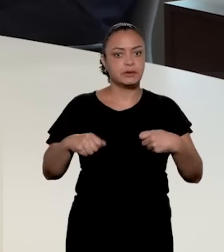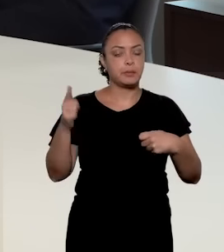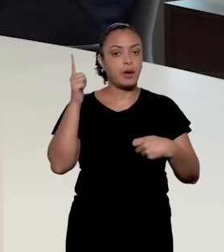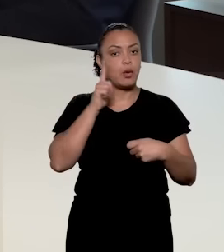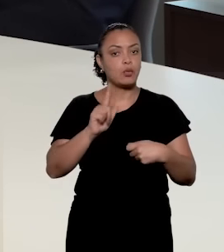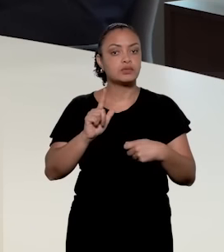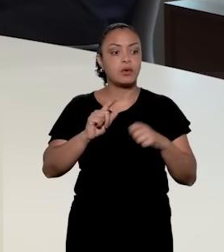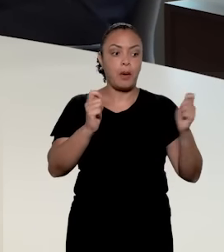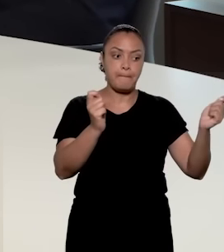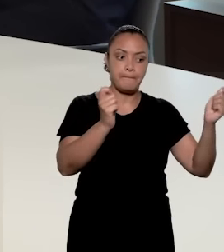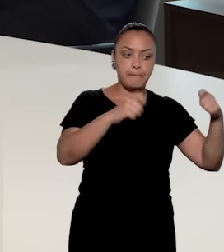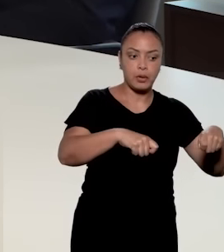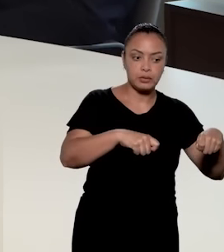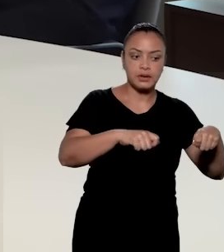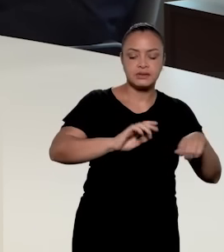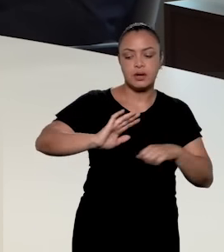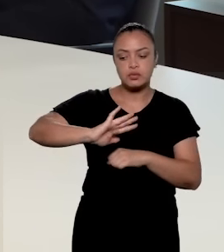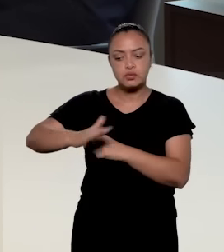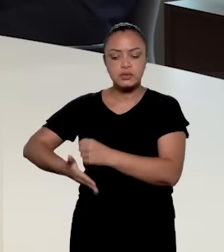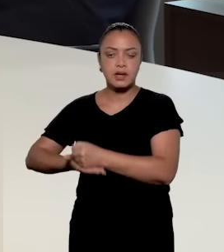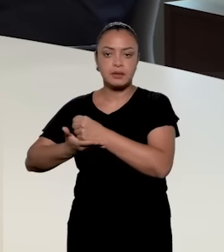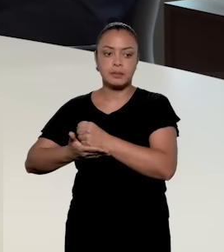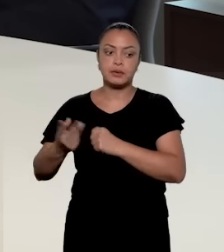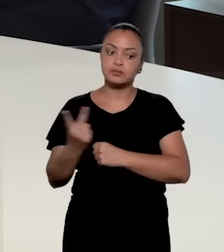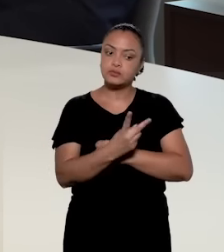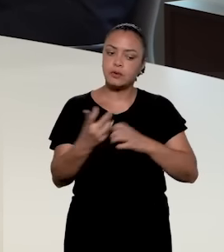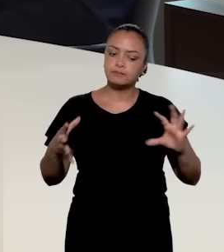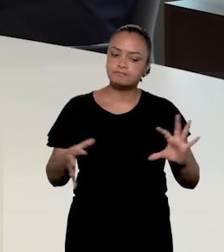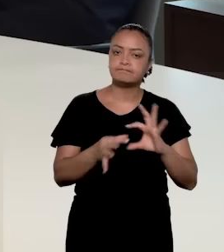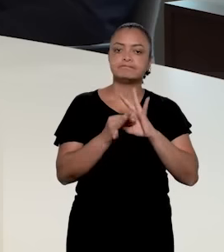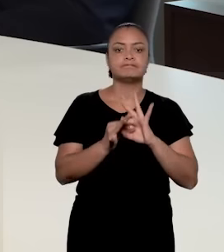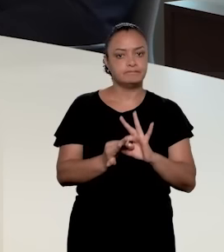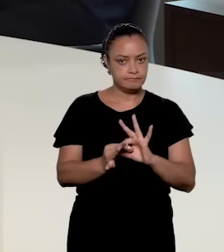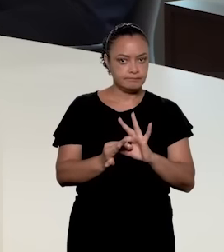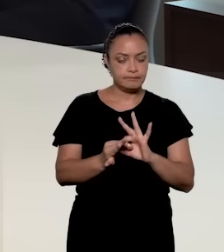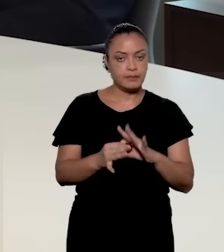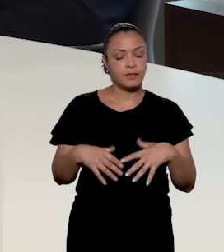todo esse potencial com a sustentabilidade, não é? Então, queria que o senhor comentasse,